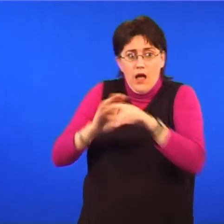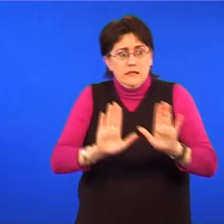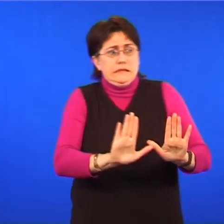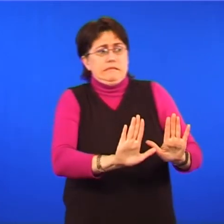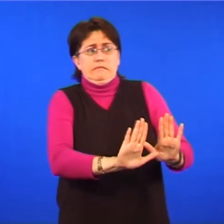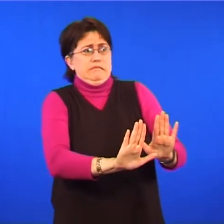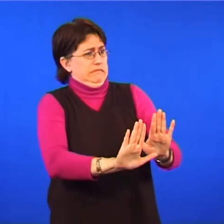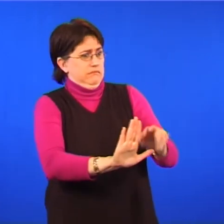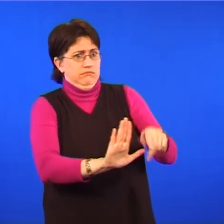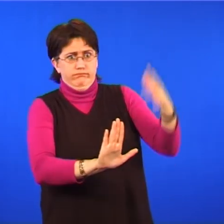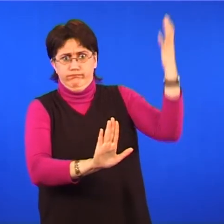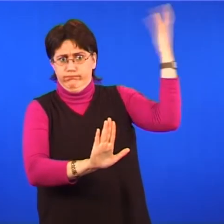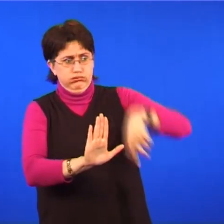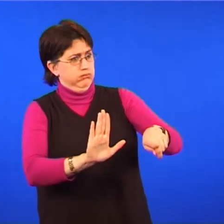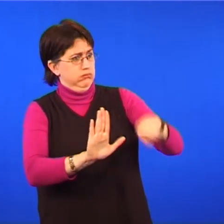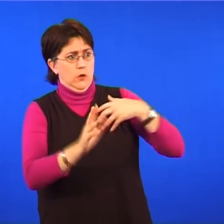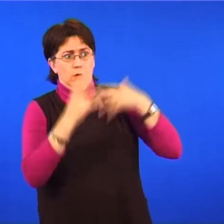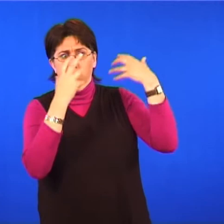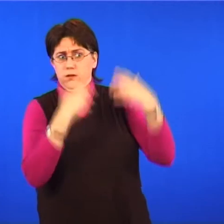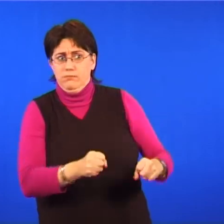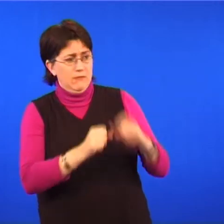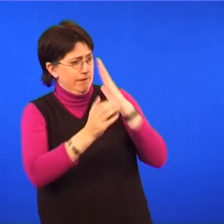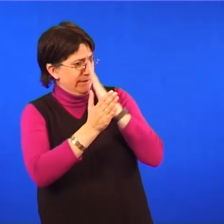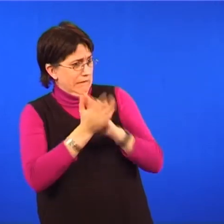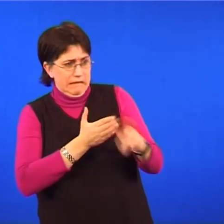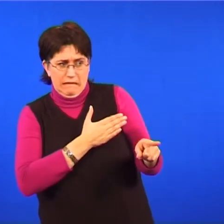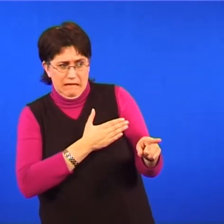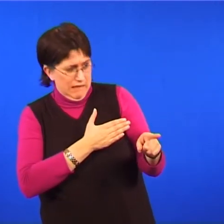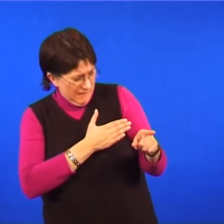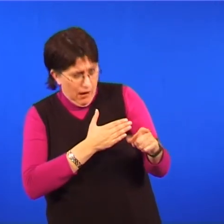en hann kvaðst eigi vilja vita af henni að segja og hvað Jón hennar engrar náðar verðan.